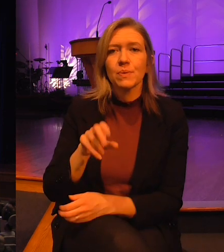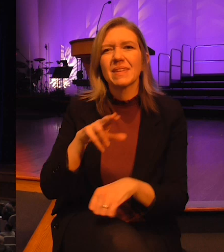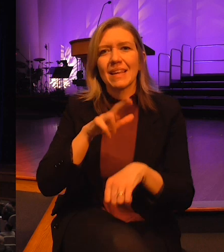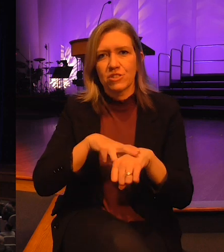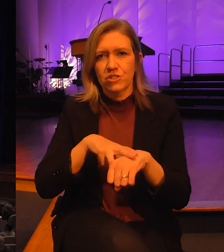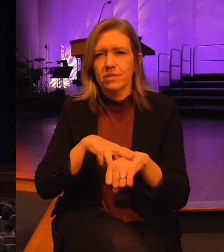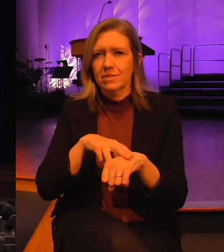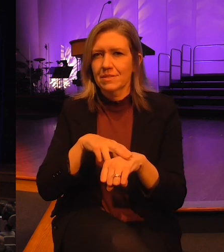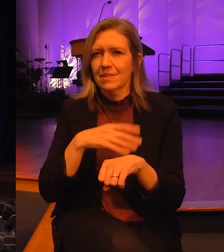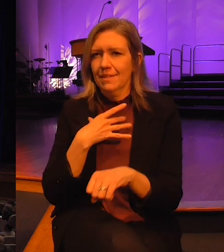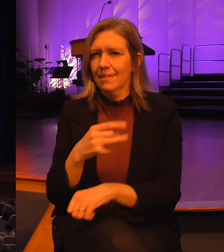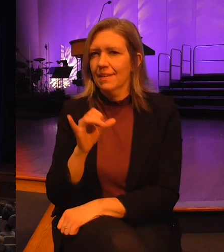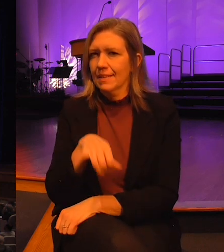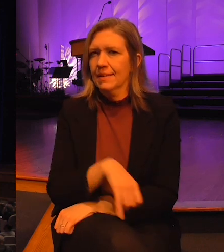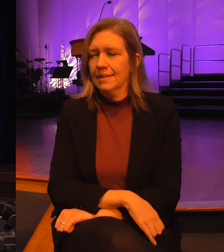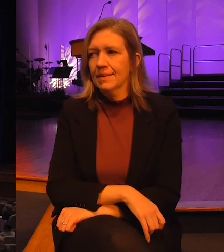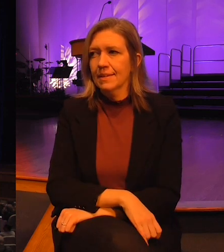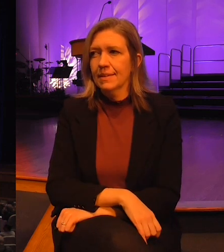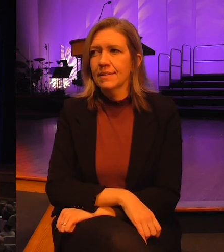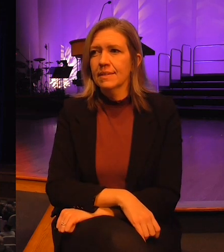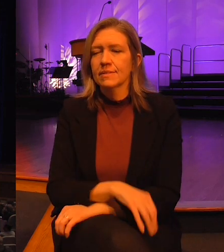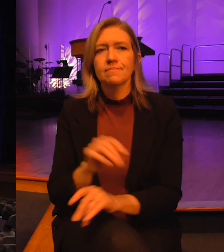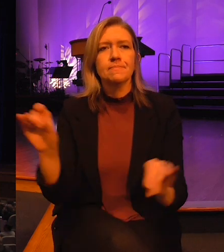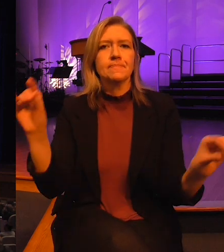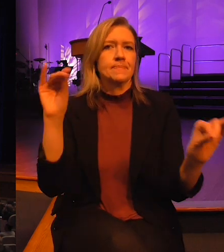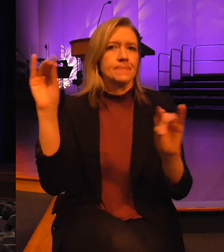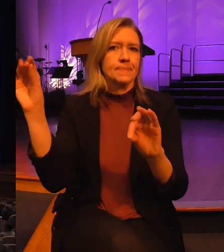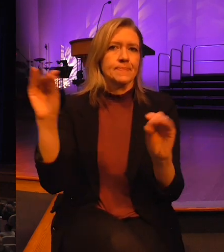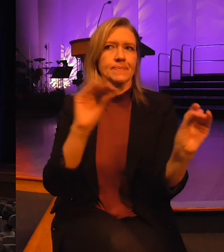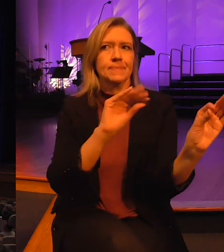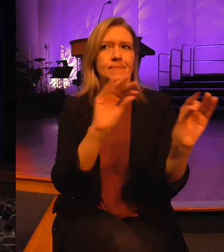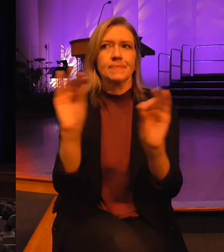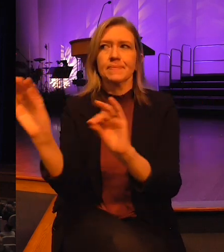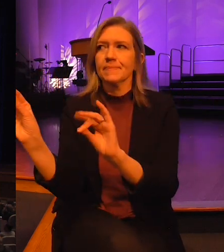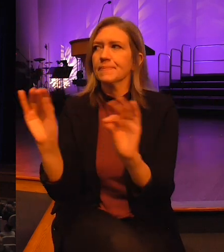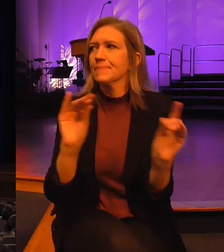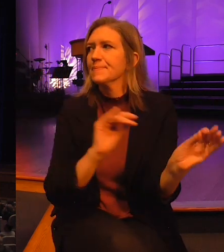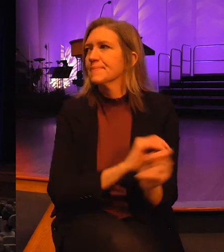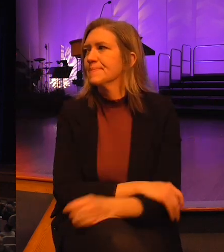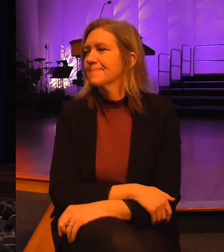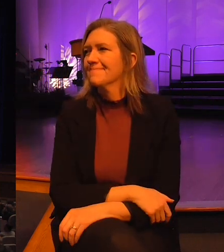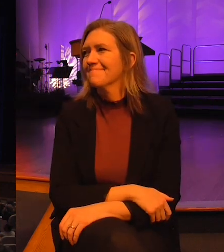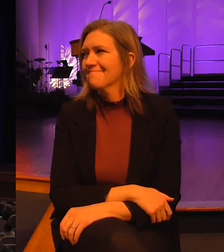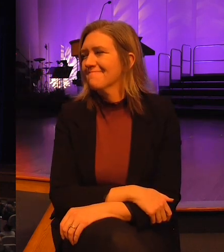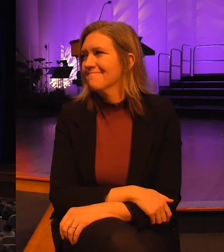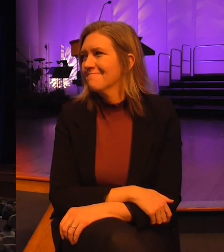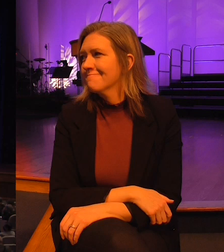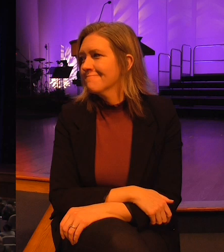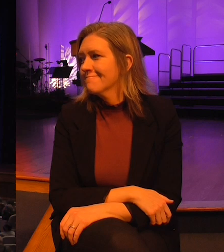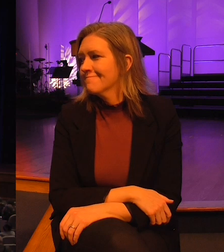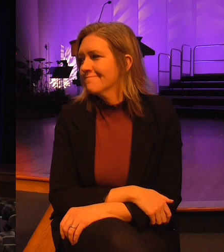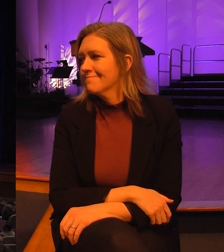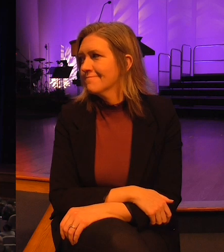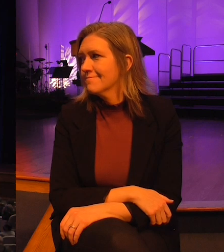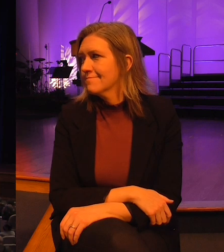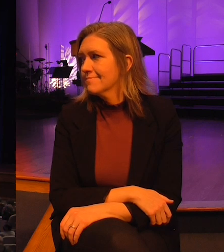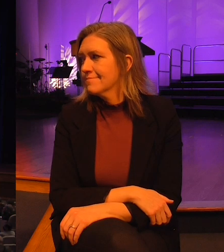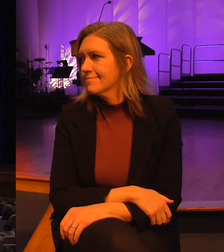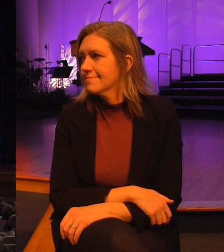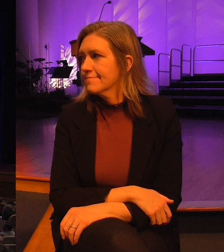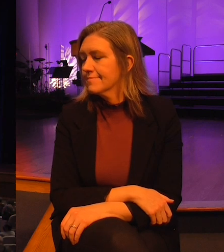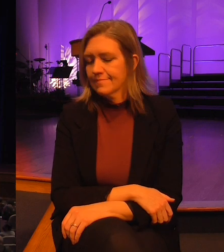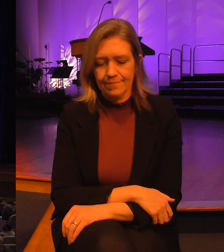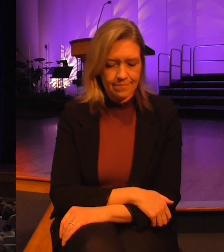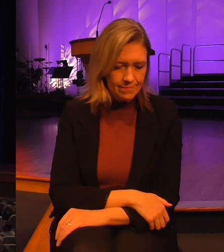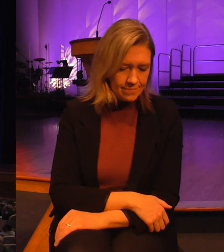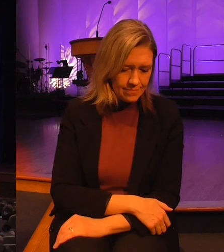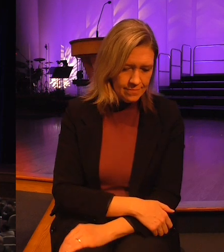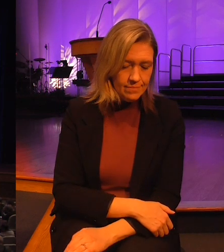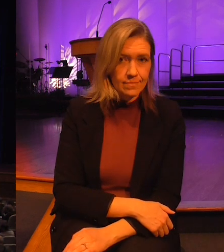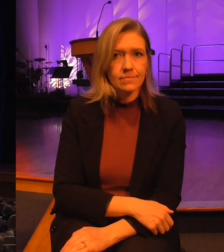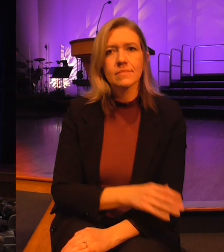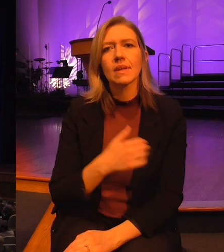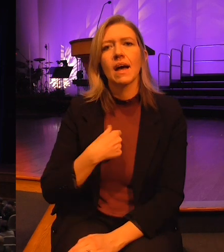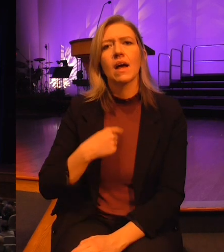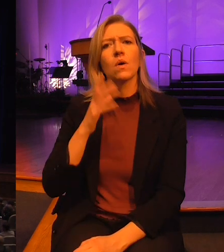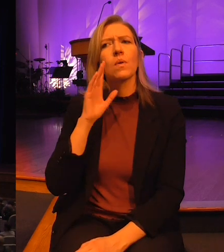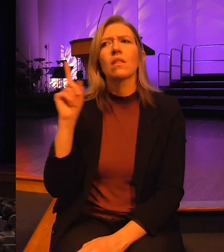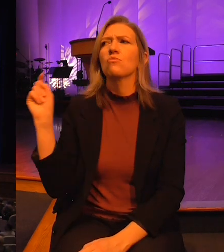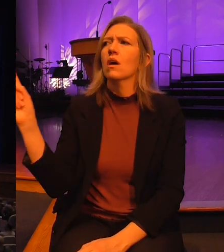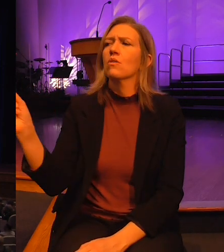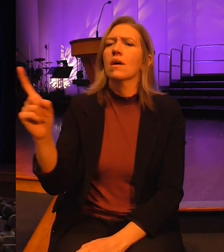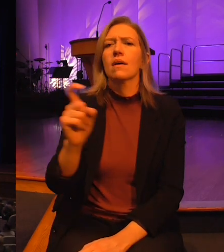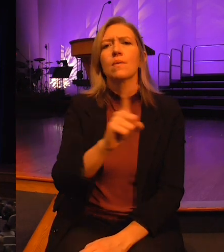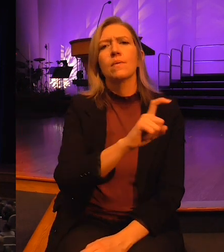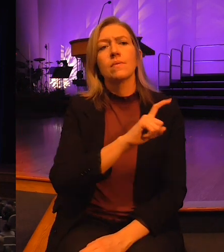que voy a caminar alrededor en un círculo también así que si quieres compartir solo conmigo puedes